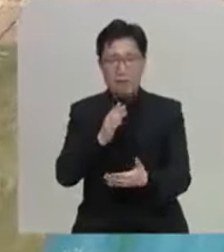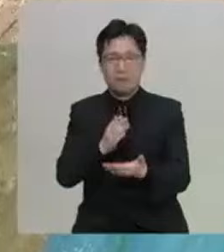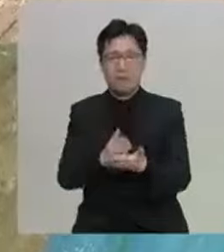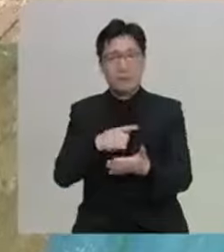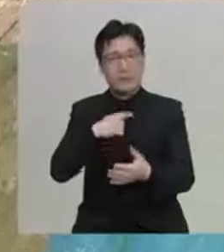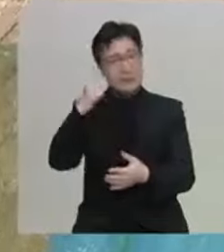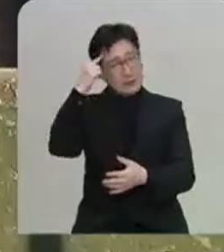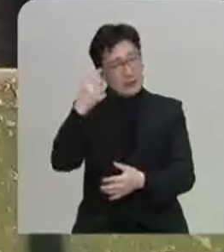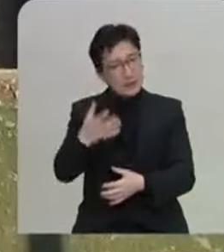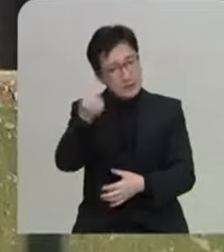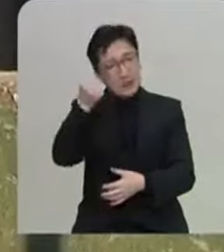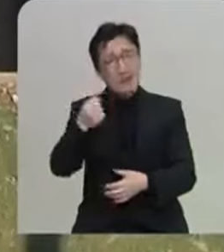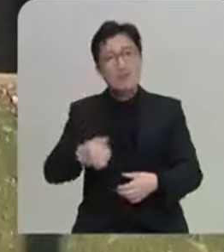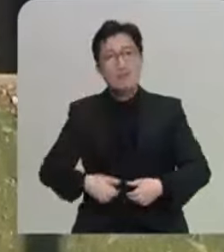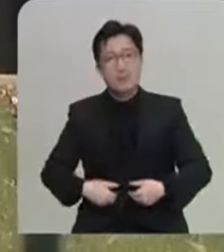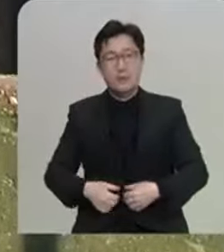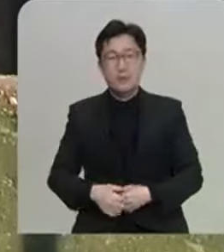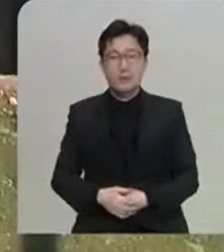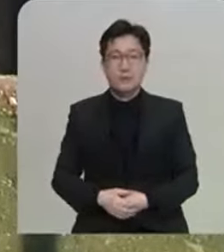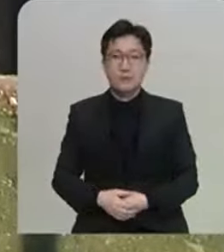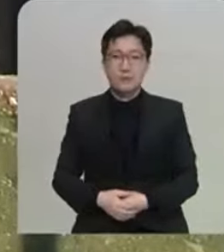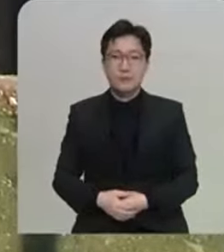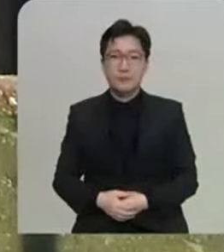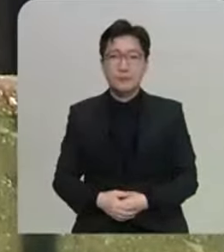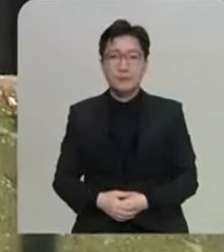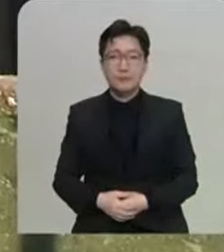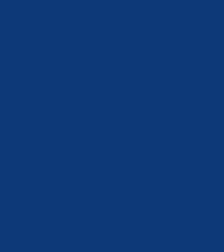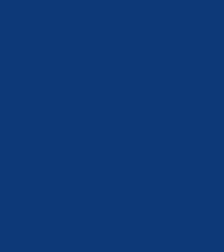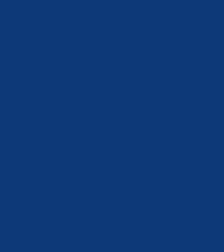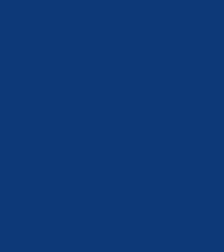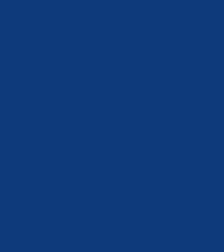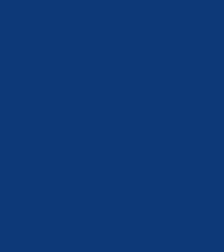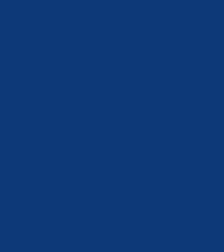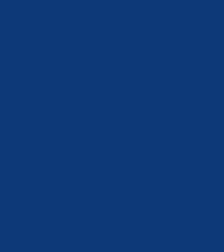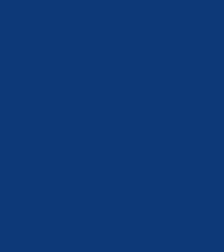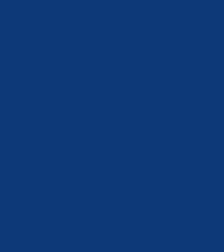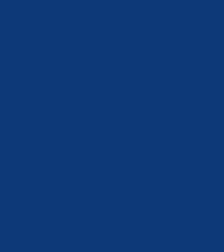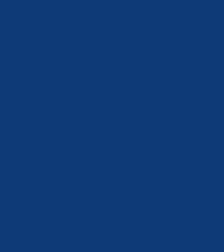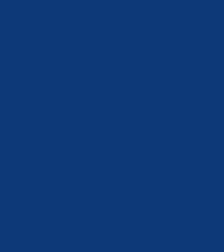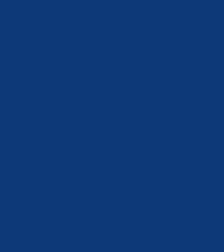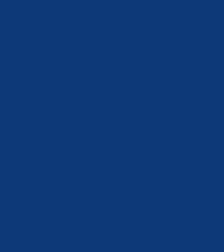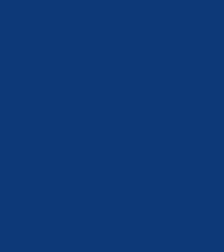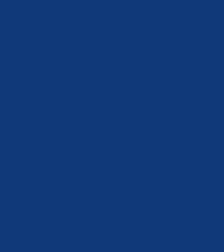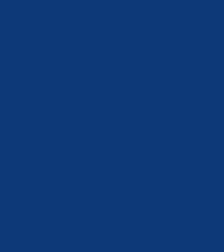kbs 뉴스 조경모입니다. 촬영기자정종배